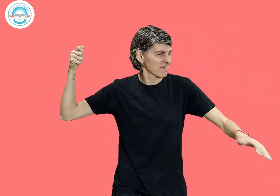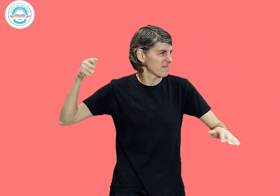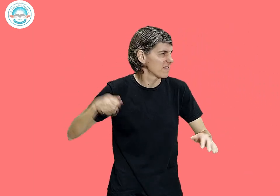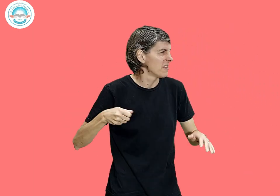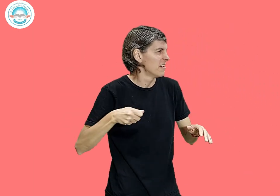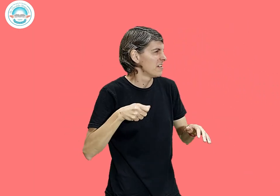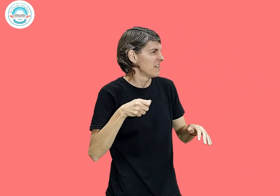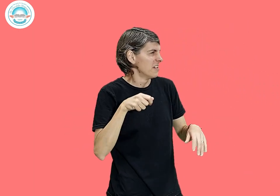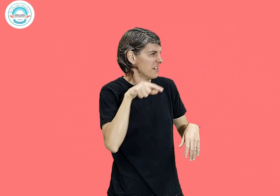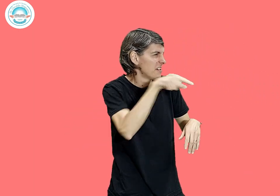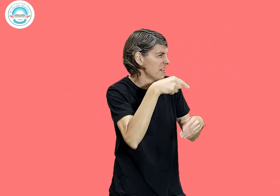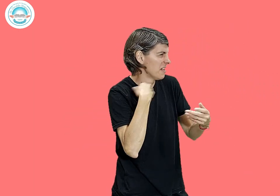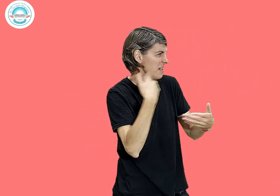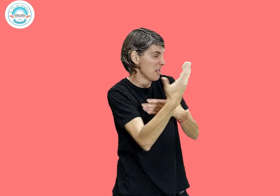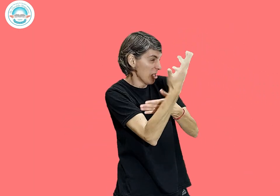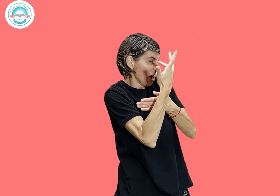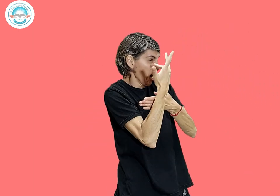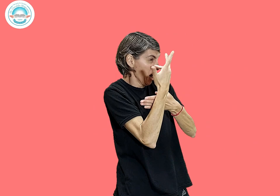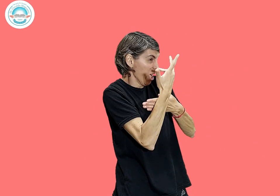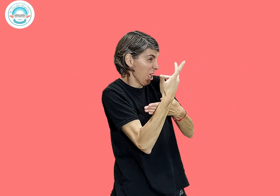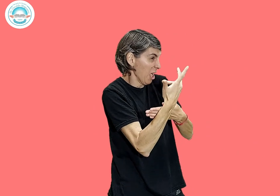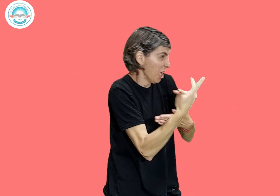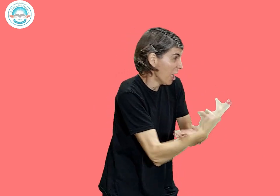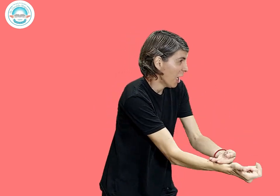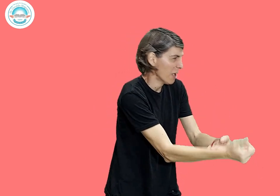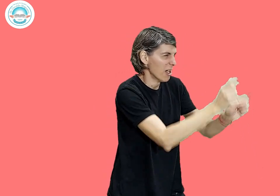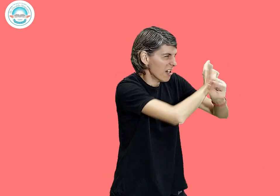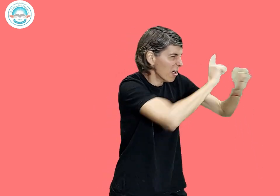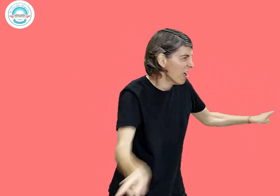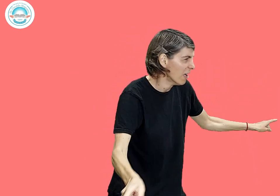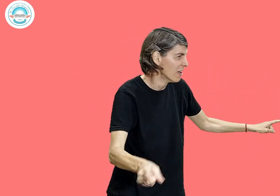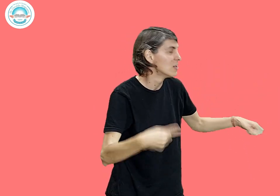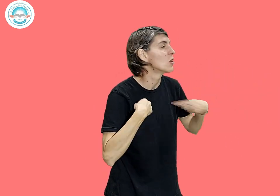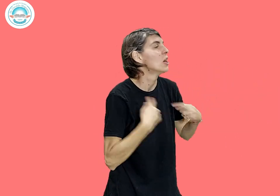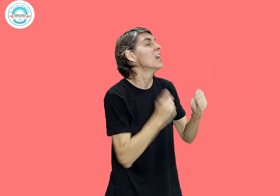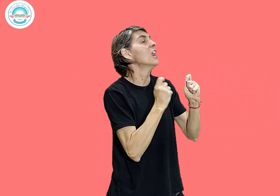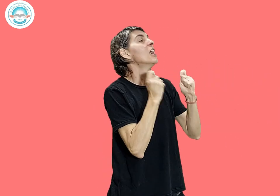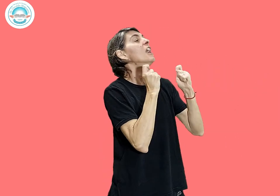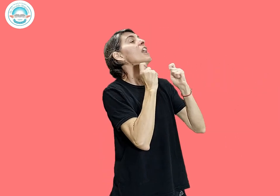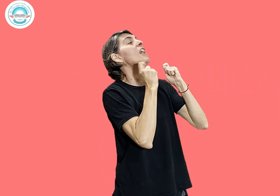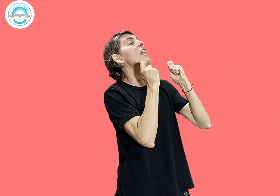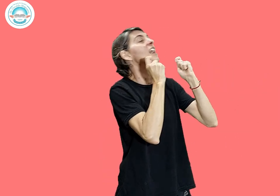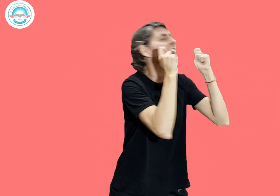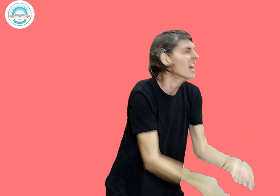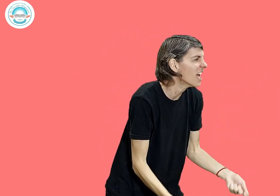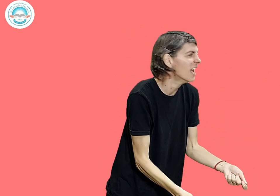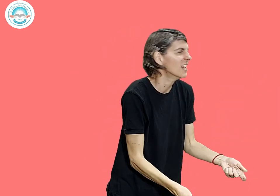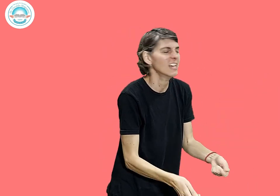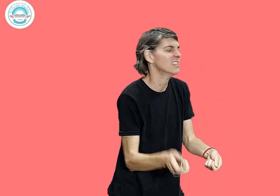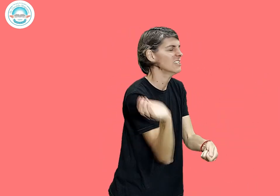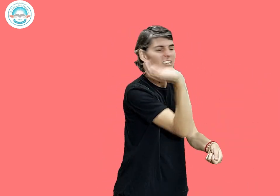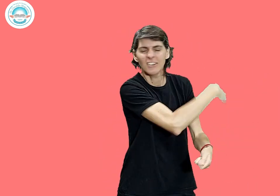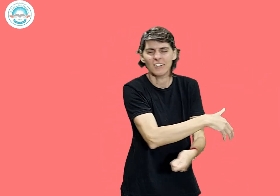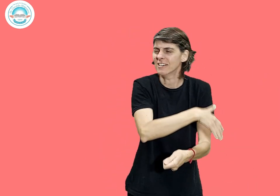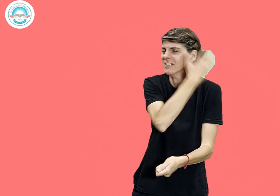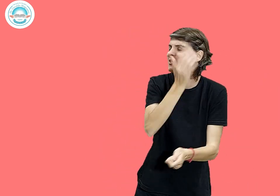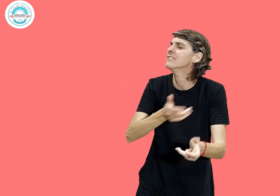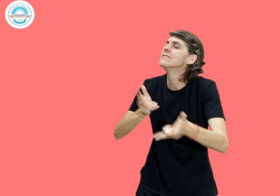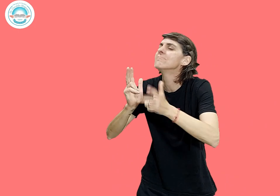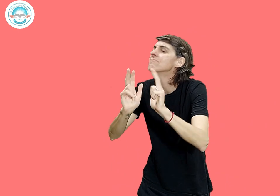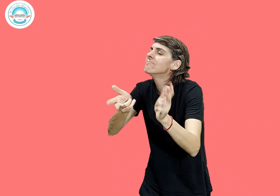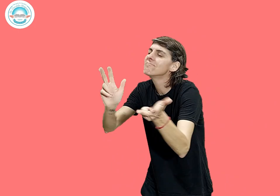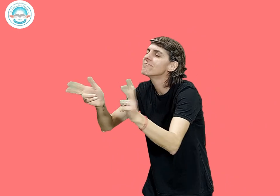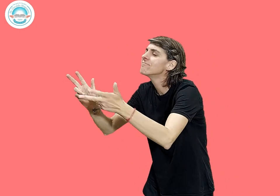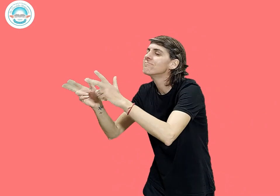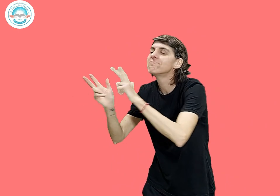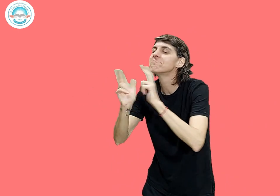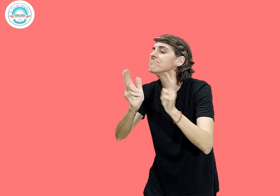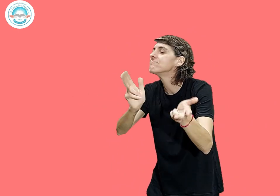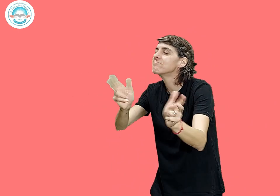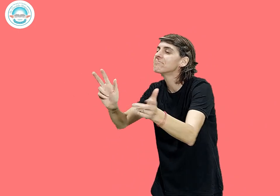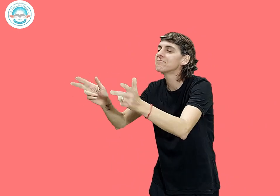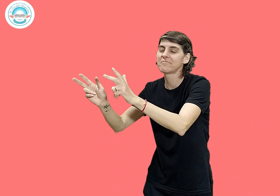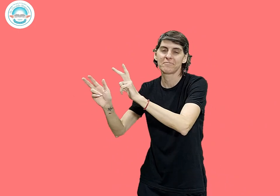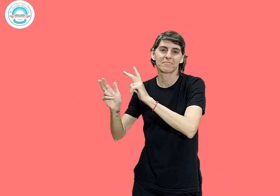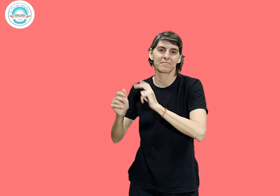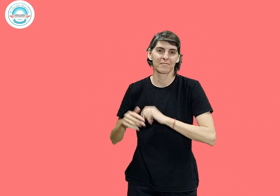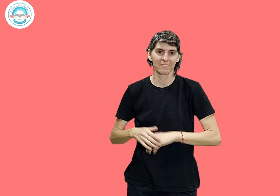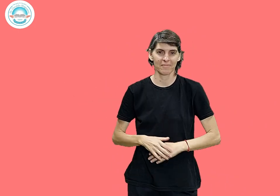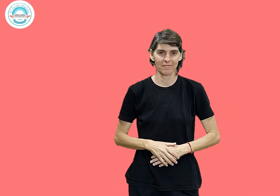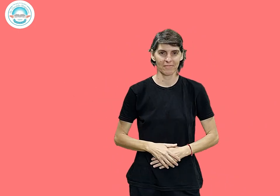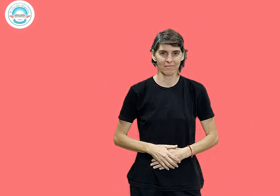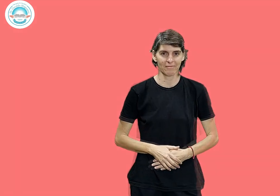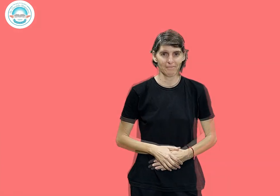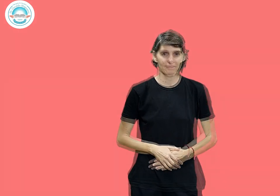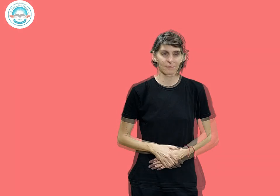¡No me lasss robó, yo se lasss regalé!- dijo y si siguió conversando con sus amigos.